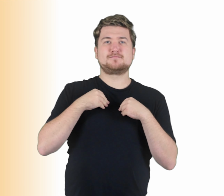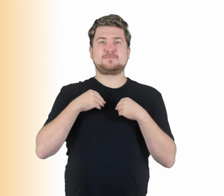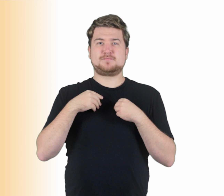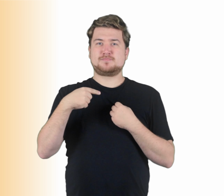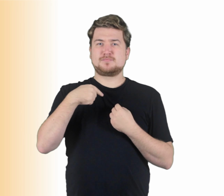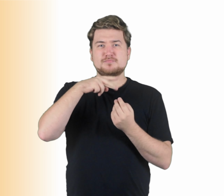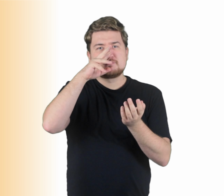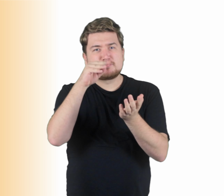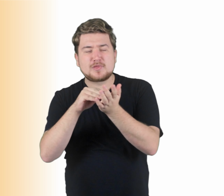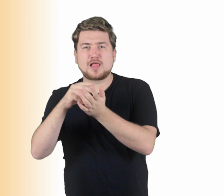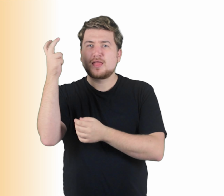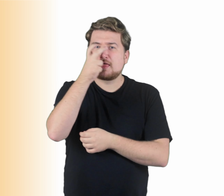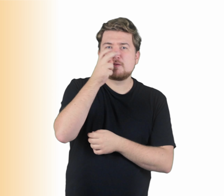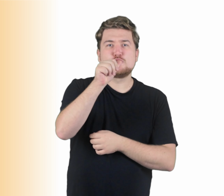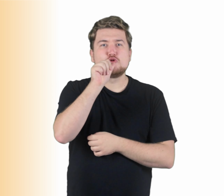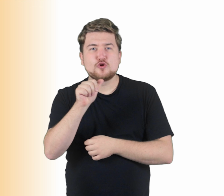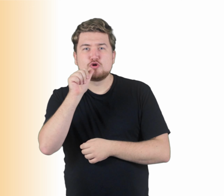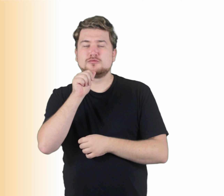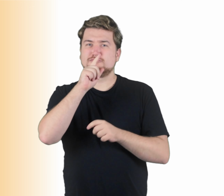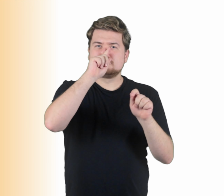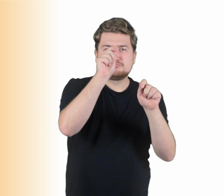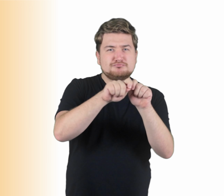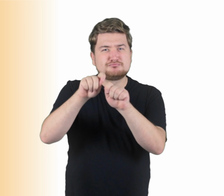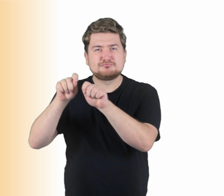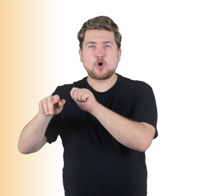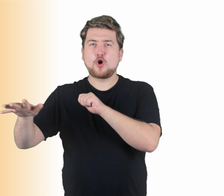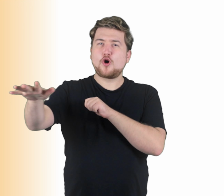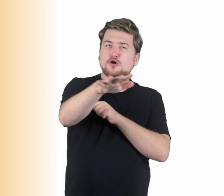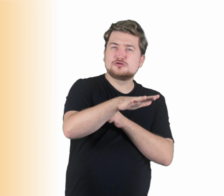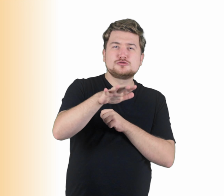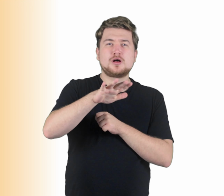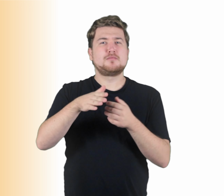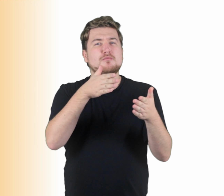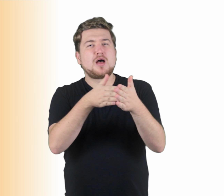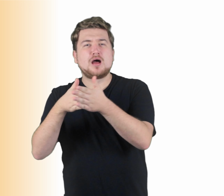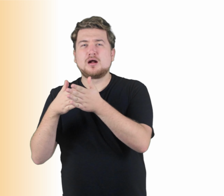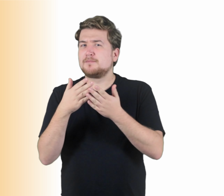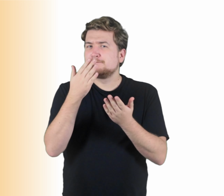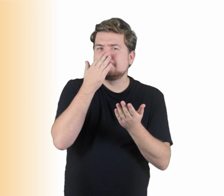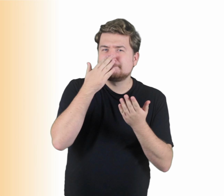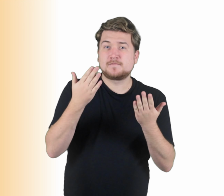eksperymentowanie, sprawdzanie otoczenia i granic tego co można.